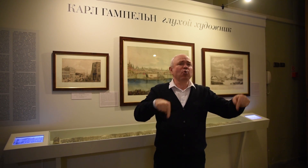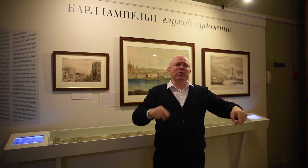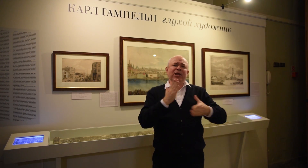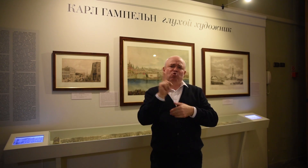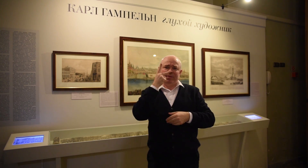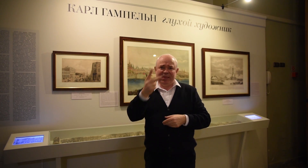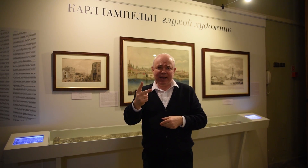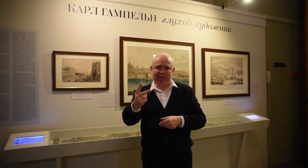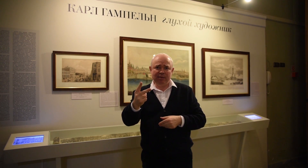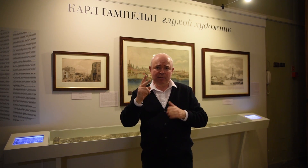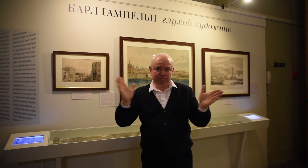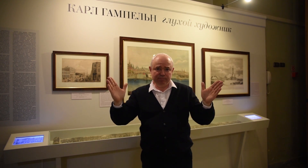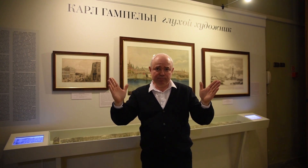Тут есть что посмотреть! Приходите!